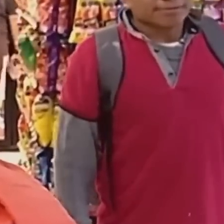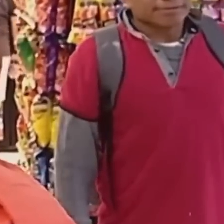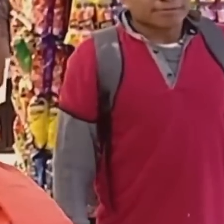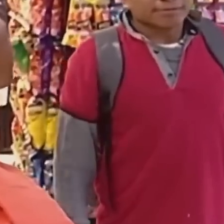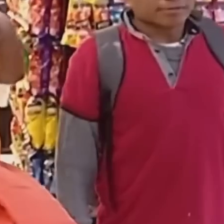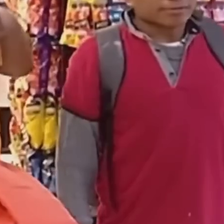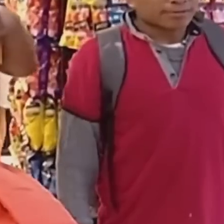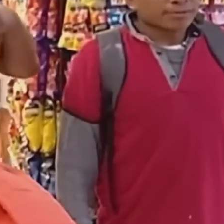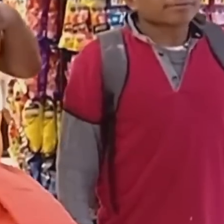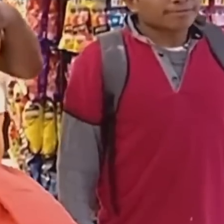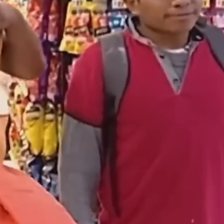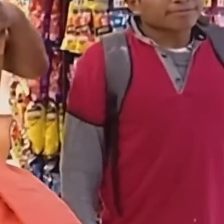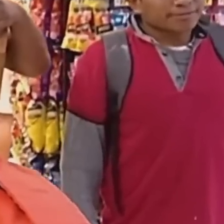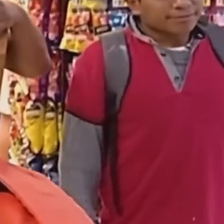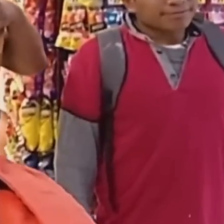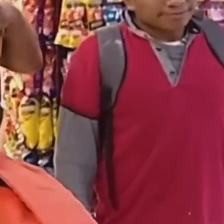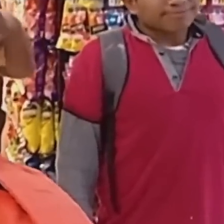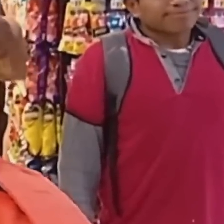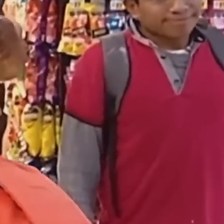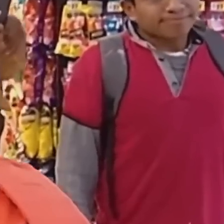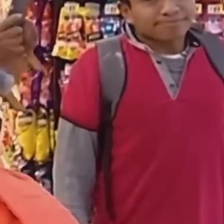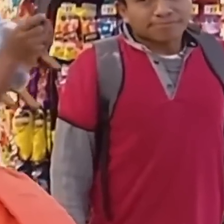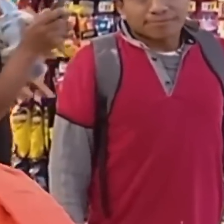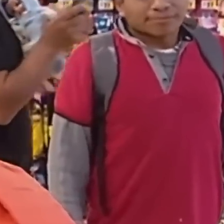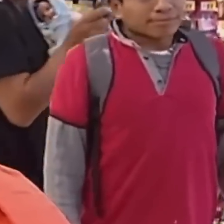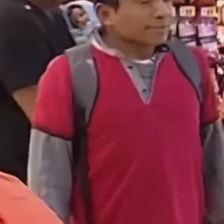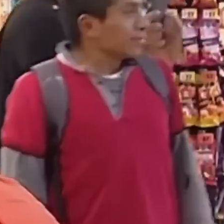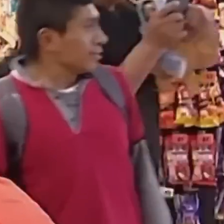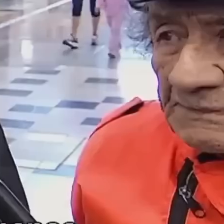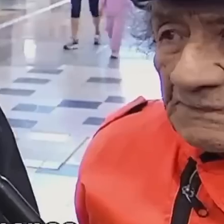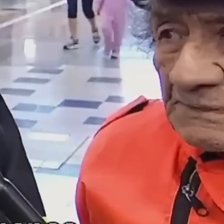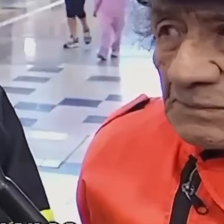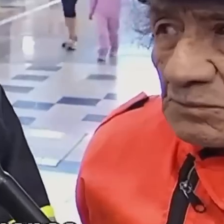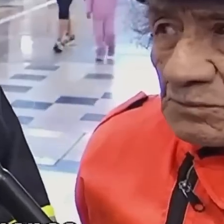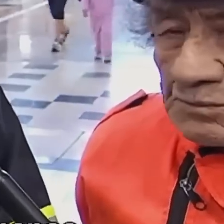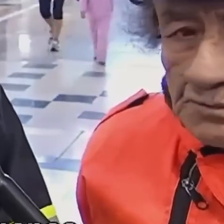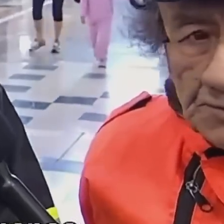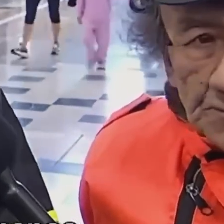ayudar a nuestros paisanos y a todos los que estén en esa parte afectada con la mira en ir